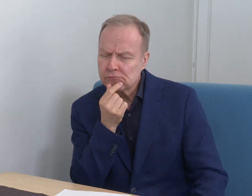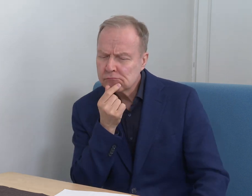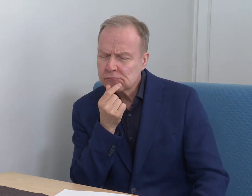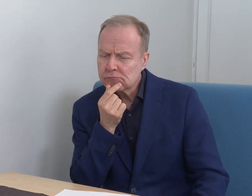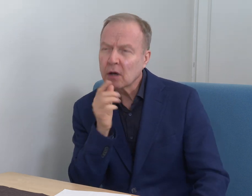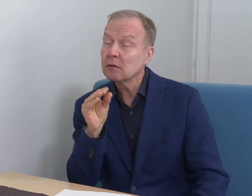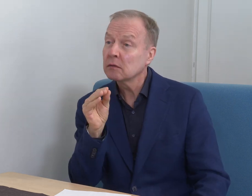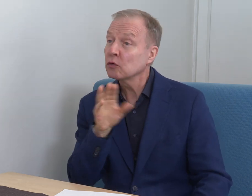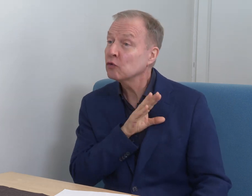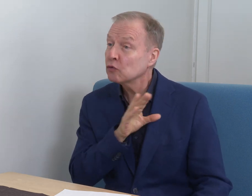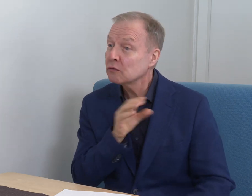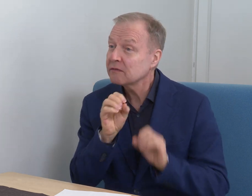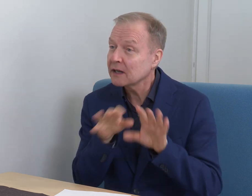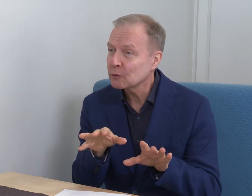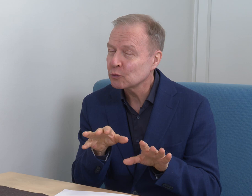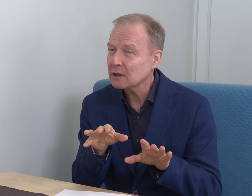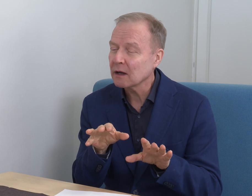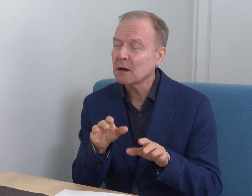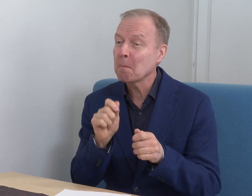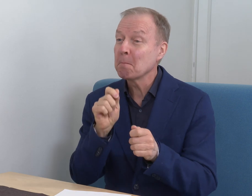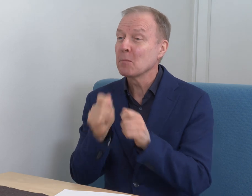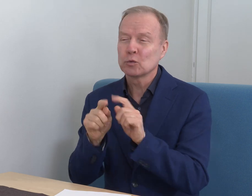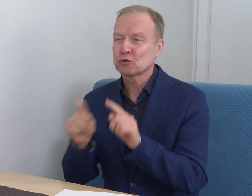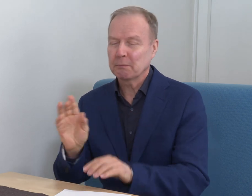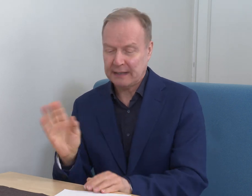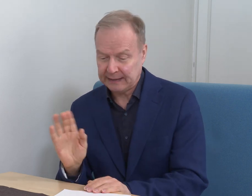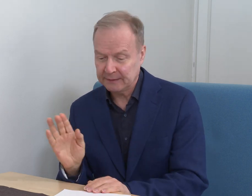mutta nopeita muutoksia harvoin tulee.